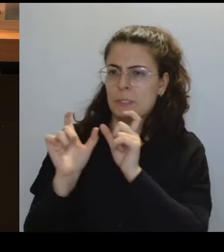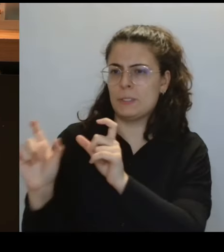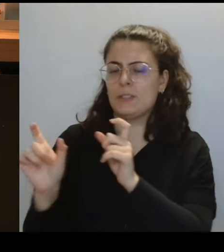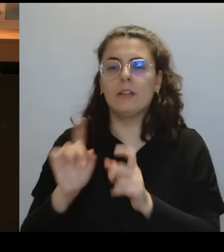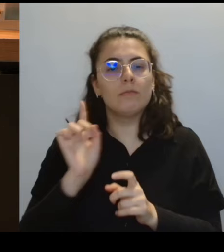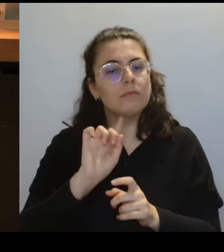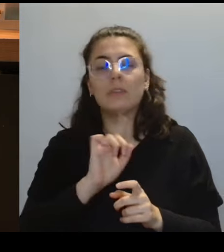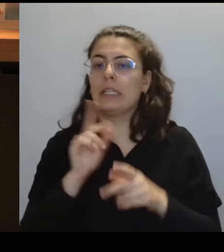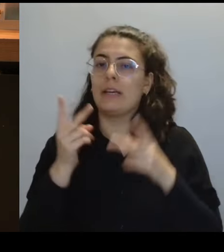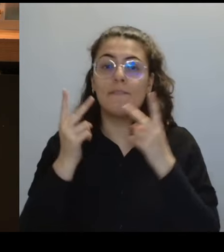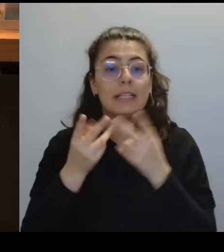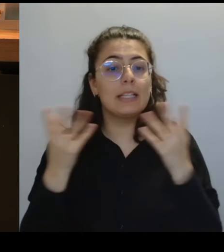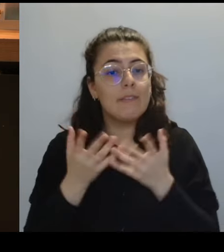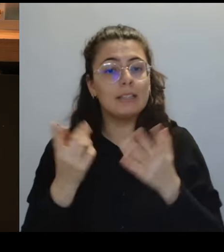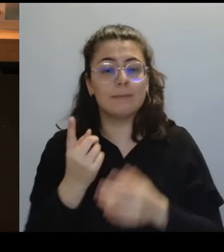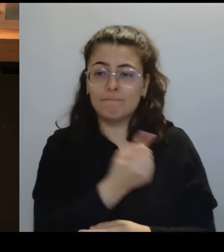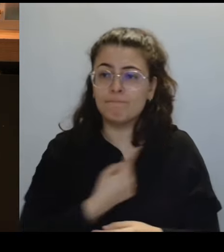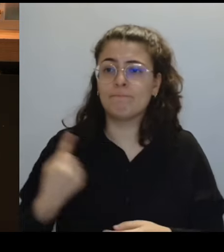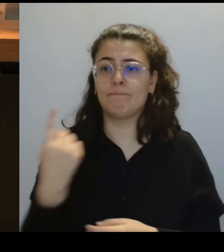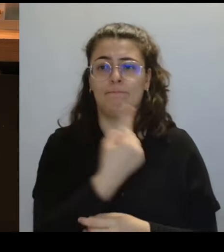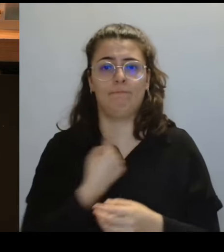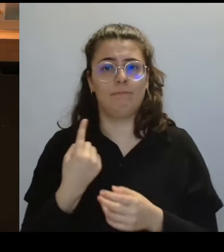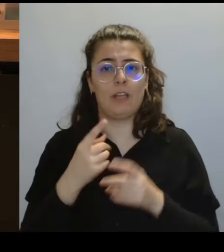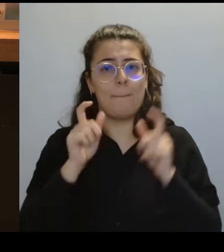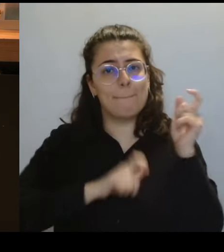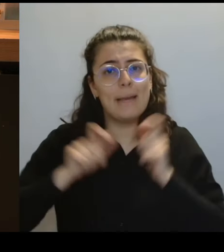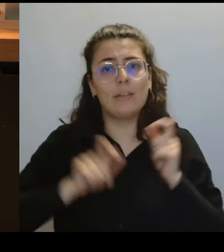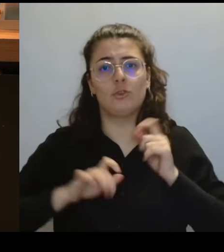den Schutz der Gesundheit der Menschen, die in Berlin leben.